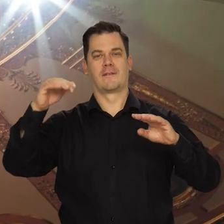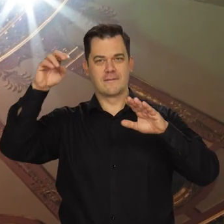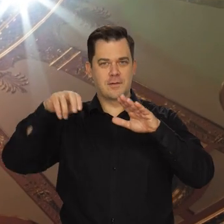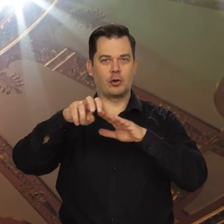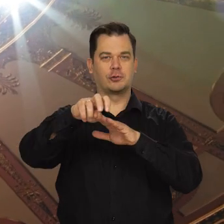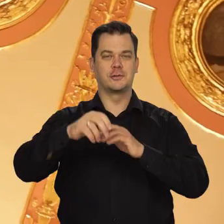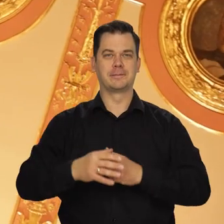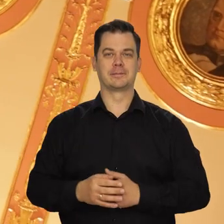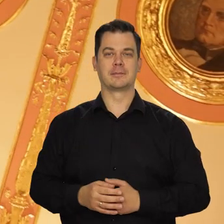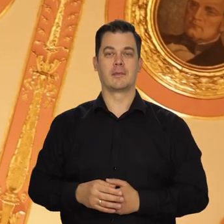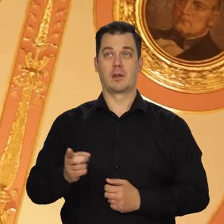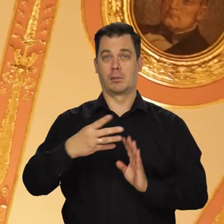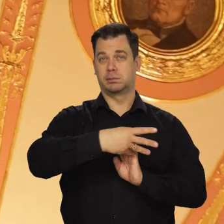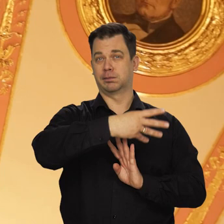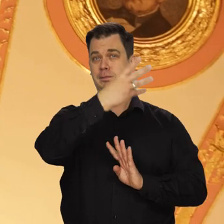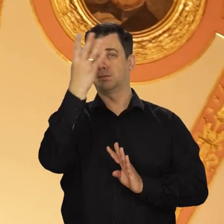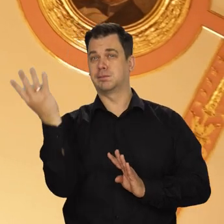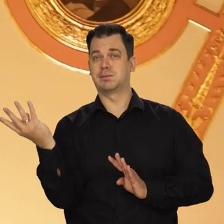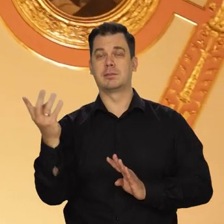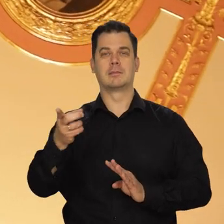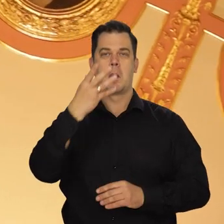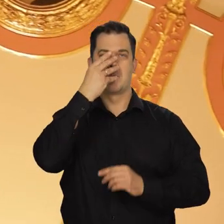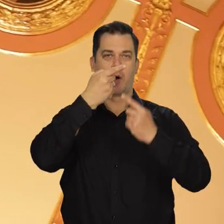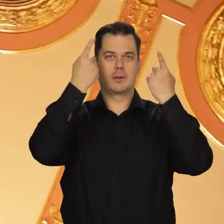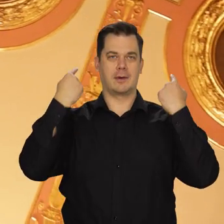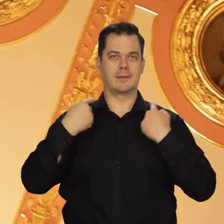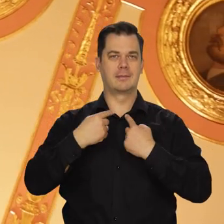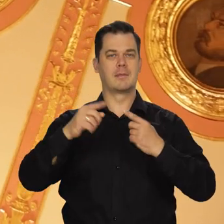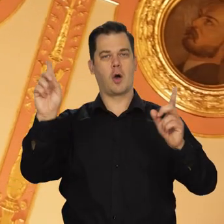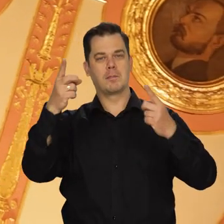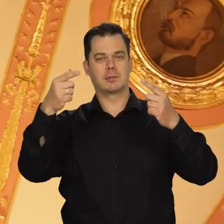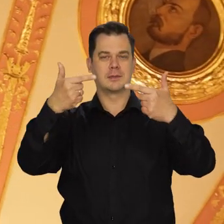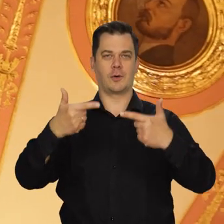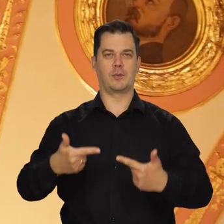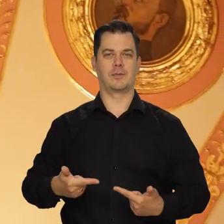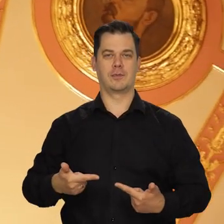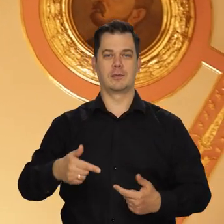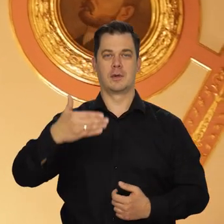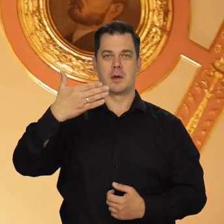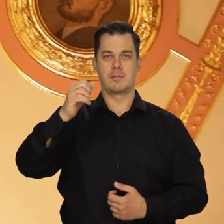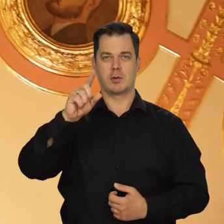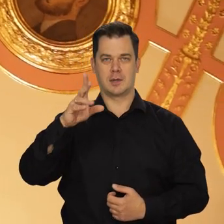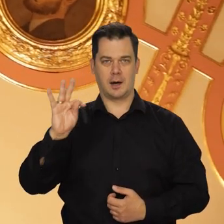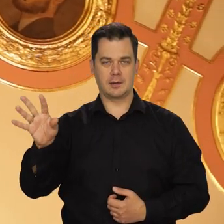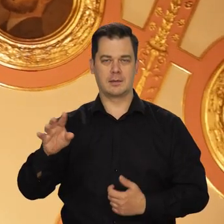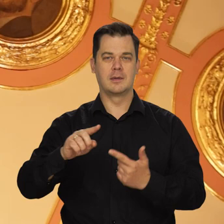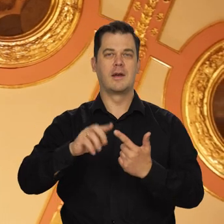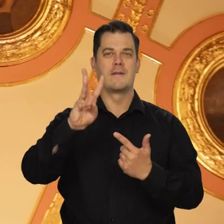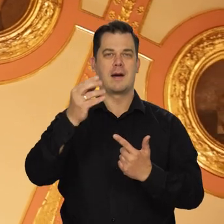Mamy radialnie rozmieszczone portrety kompozytorów: Mozarta, portret Richarda Wagnera,